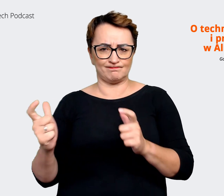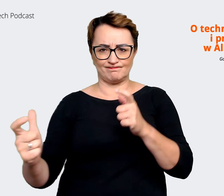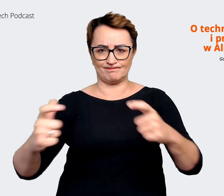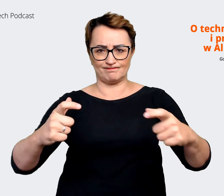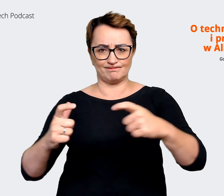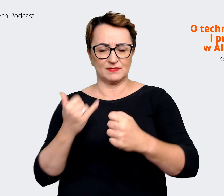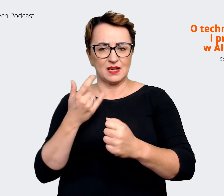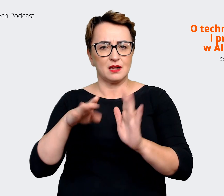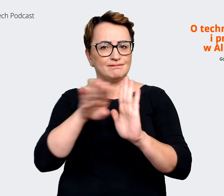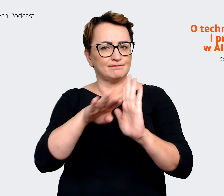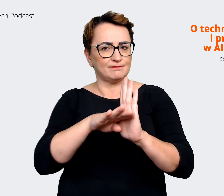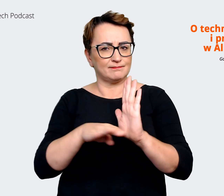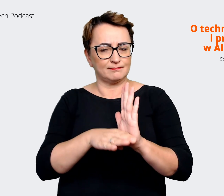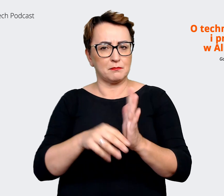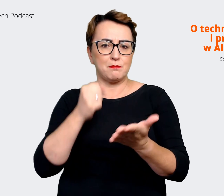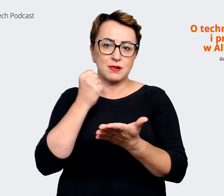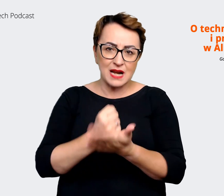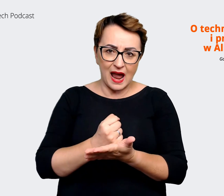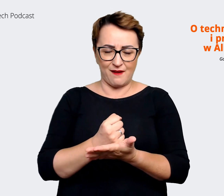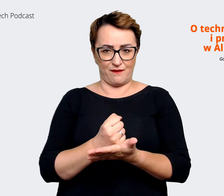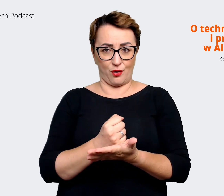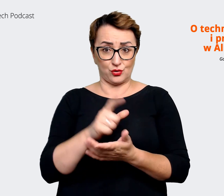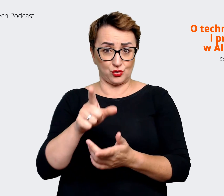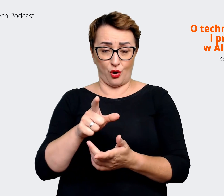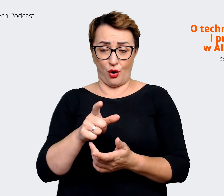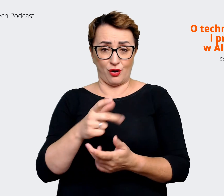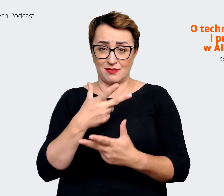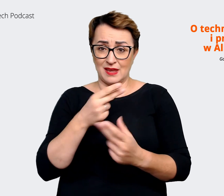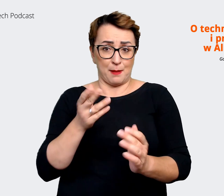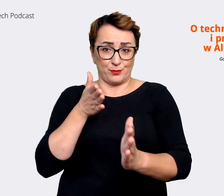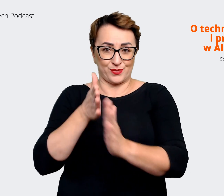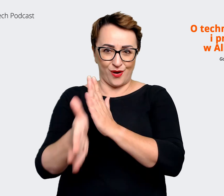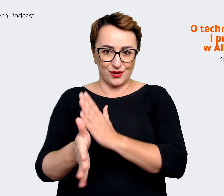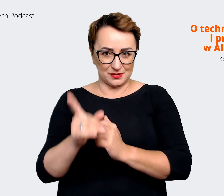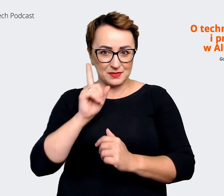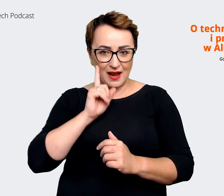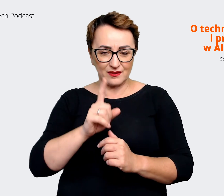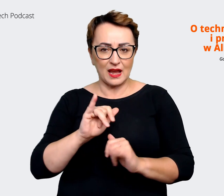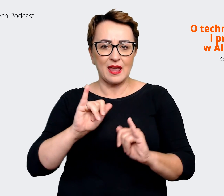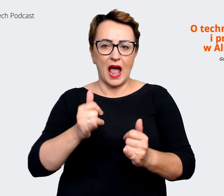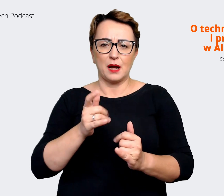regulacjami i prawem. To nie jest wcale takie proste, jak w przypadku wielu innych branż.